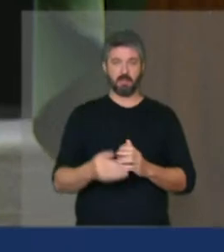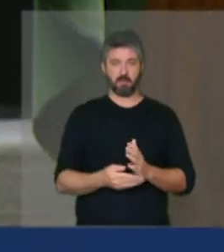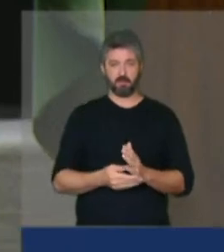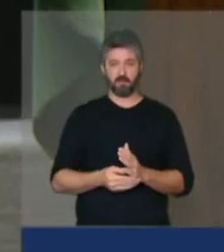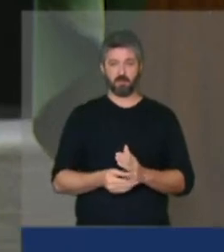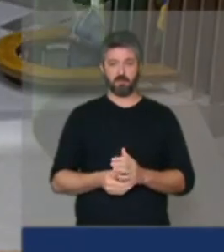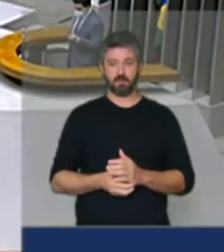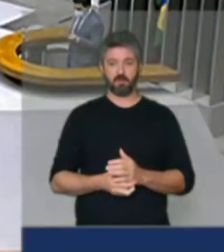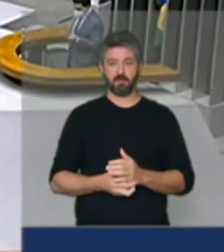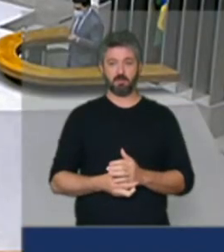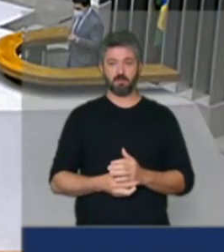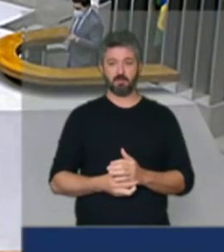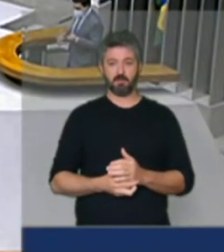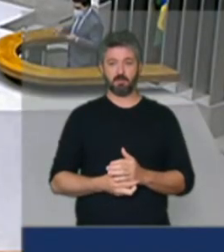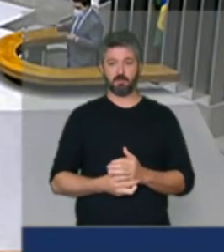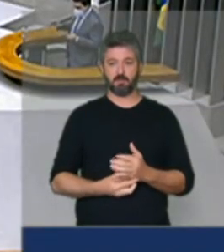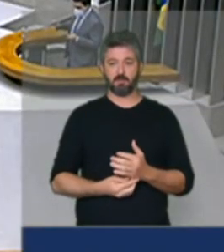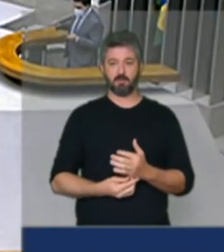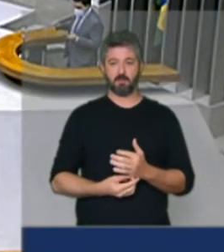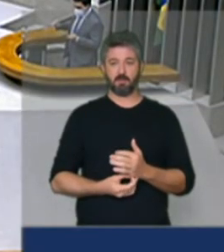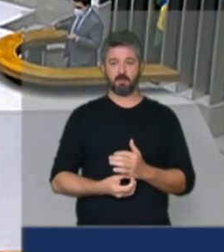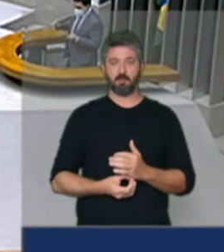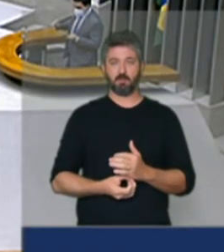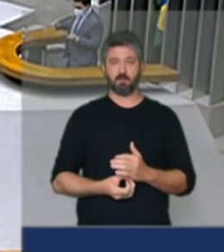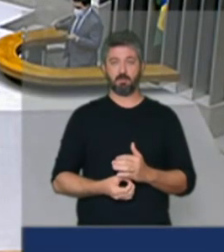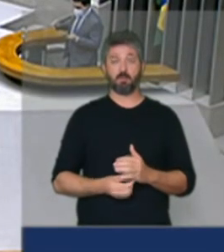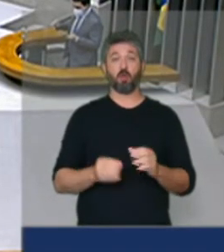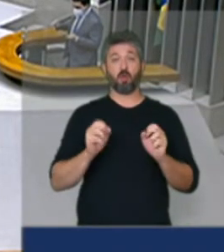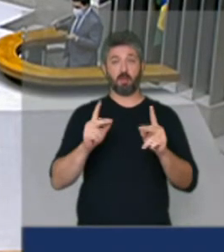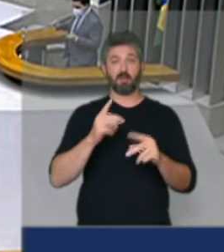OK, DEPUTADA ALICE PORTUGAL DA BAHIA. E VAMOS CONTINUAR NA BAHIA COM O DEPUTADO JORGE